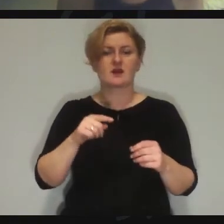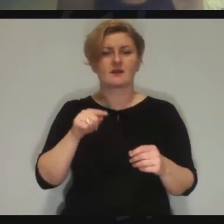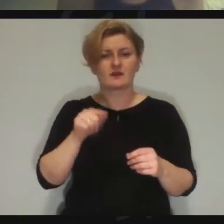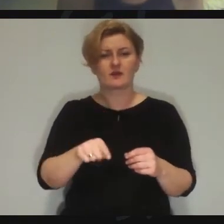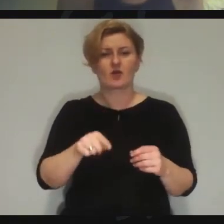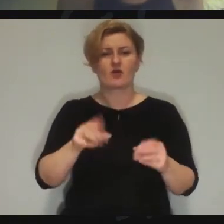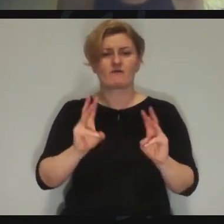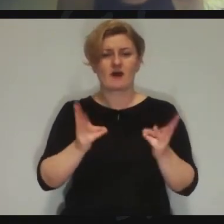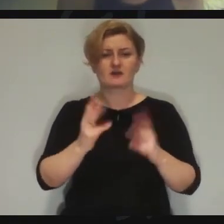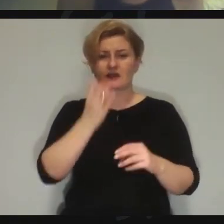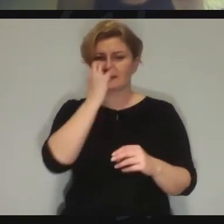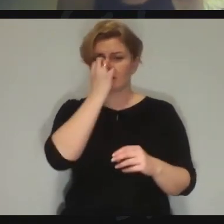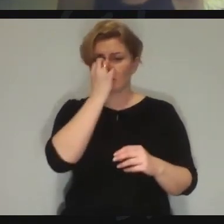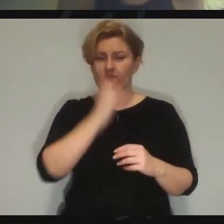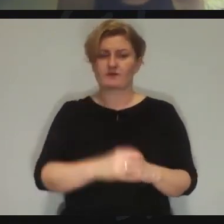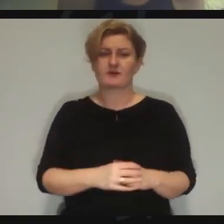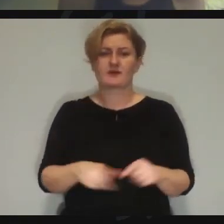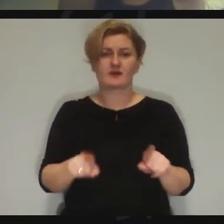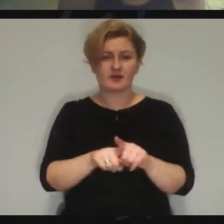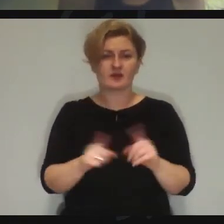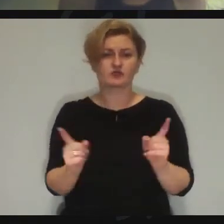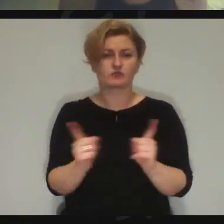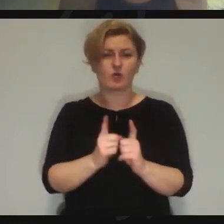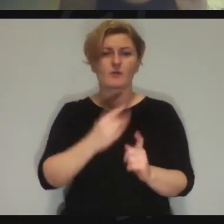Spotykamy się również popołudniami.